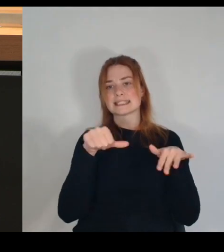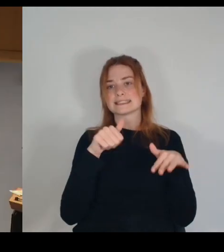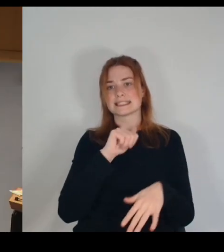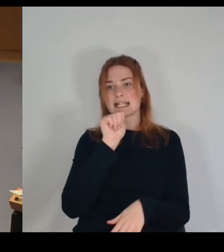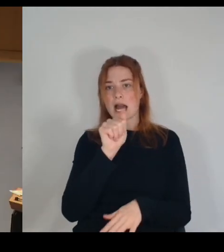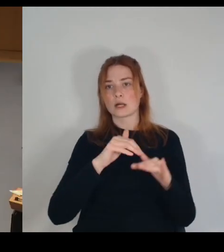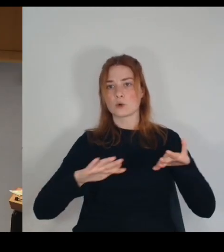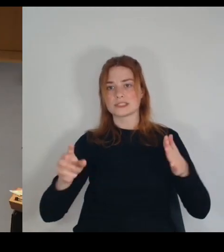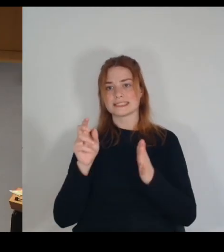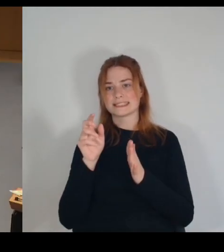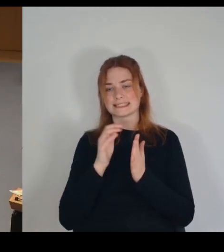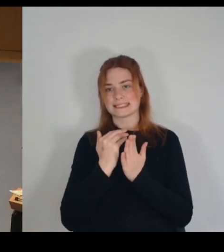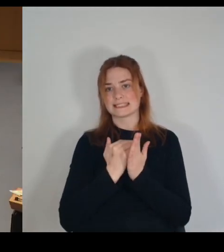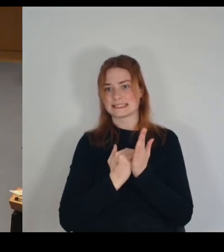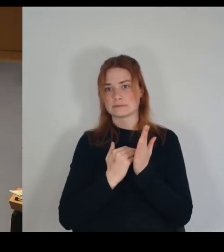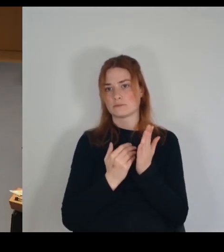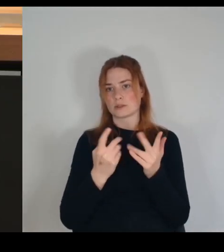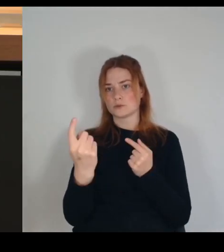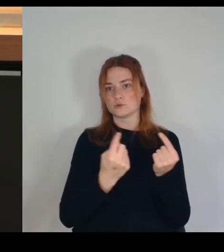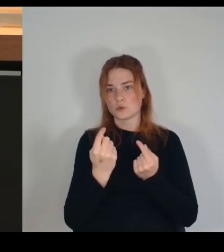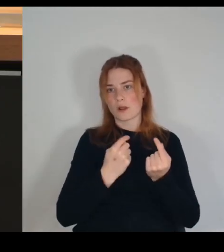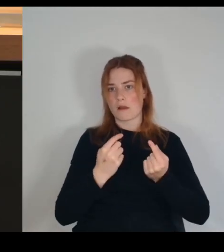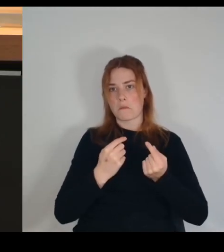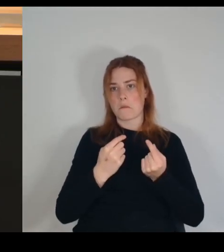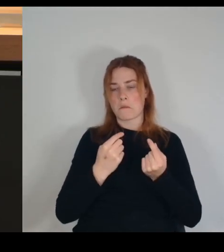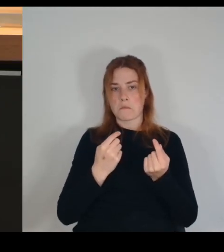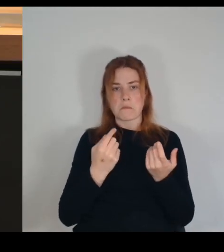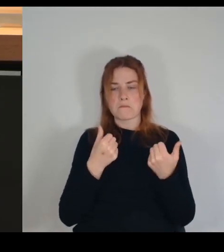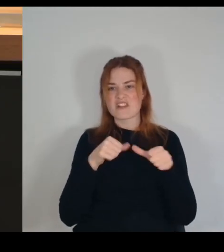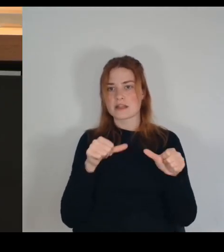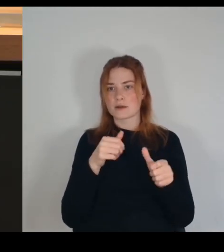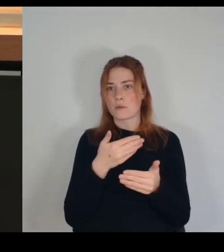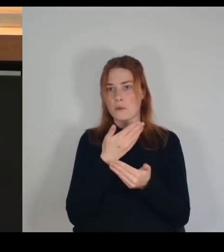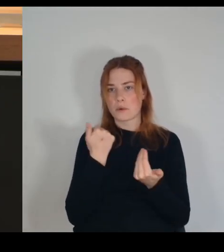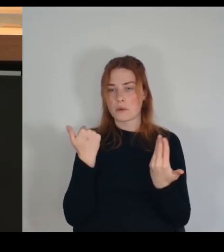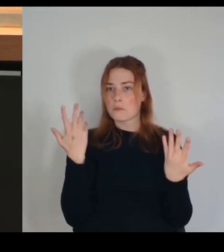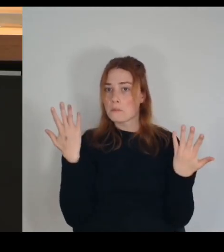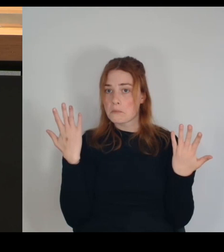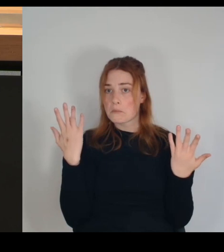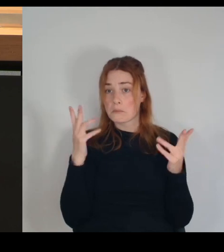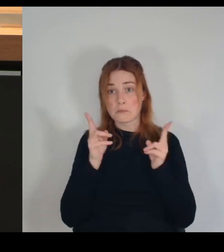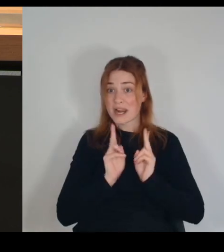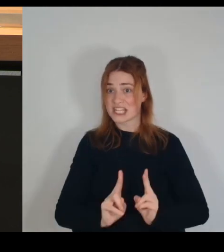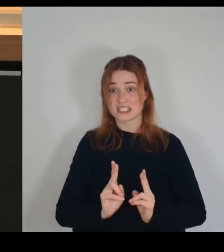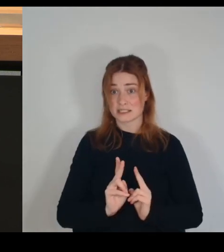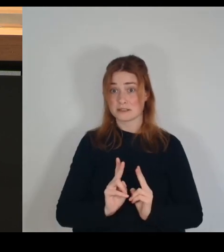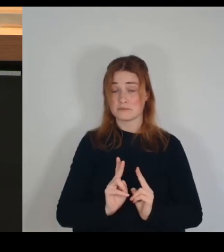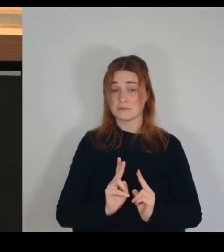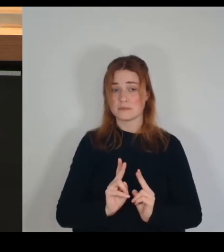Daran ändert sich auch nichts dadurch, dass sie mit dem Rassismusbegriff versuchen, diese Migrationspolitik